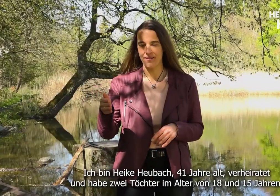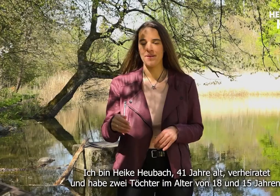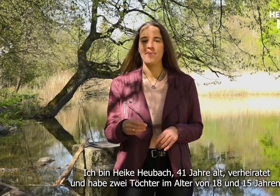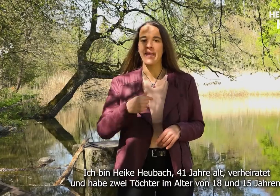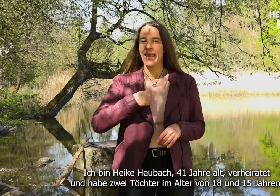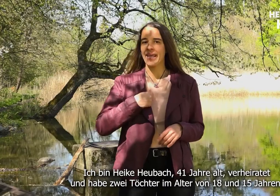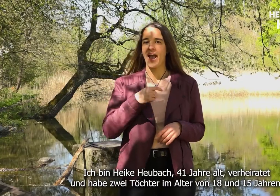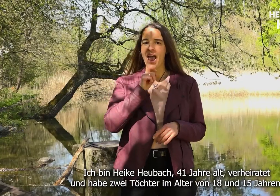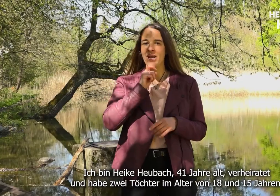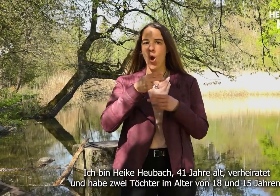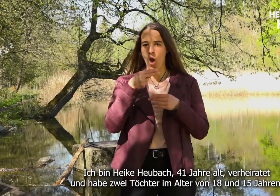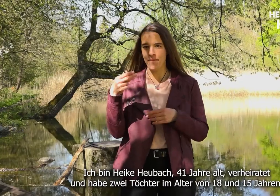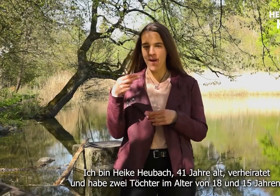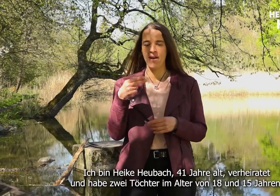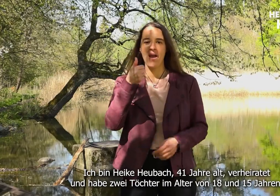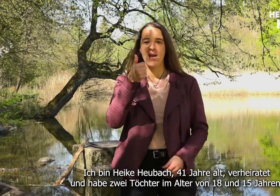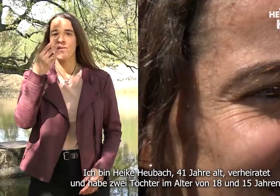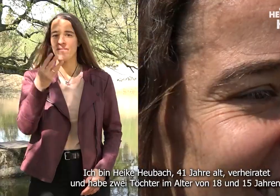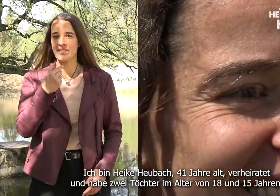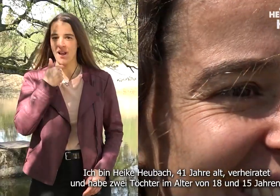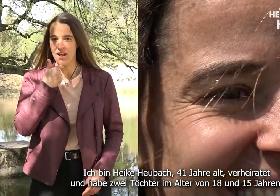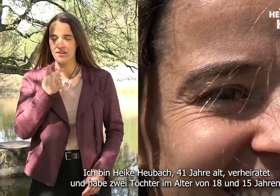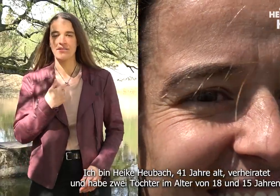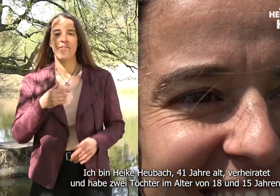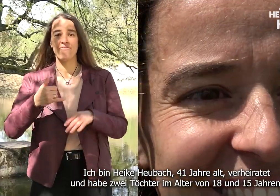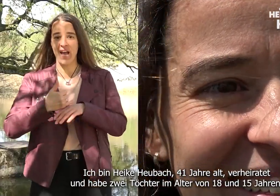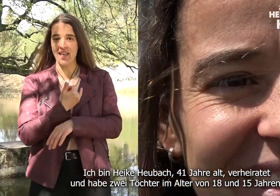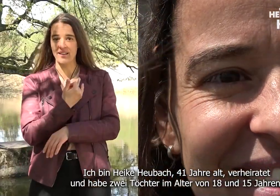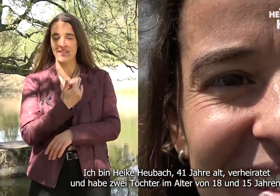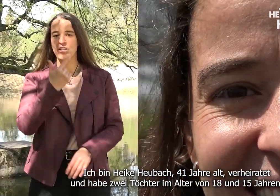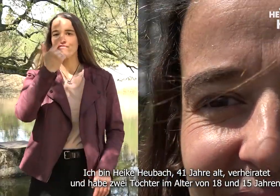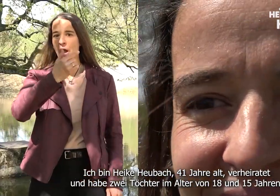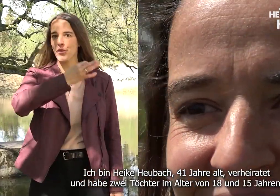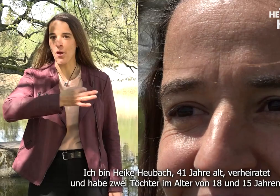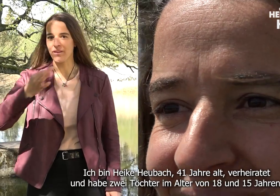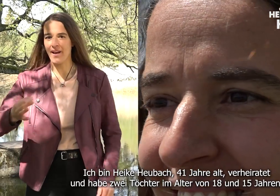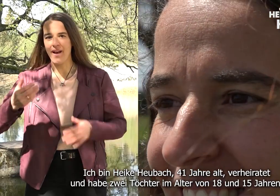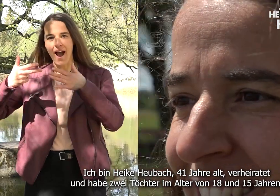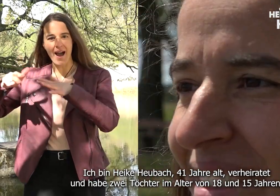ich bin heike heubach 41 jahre alt